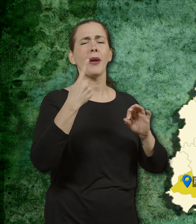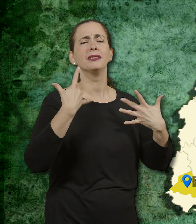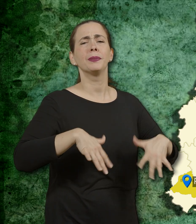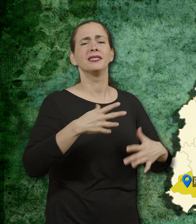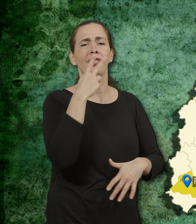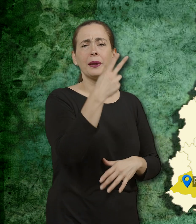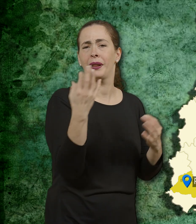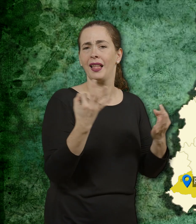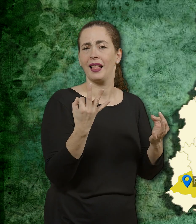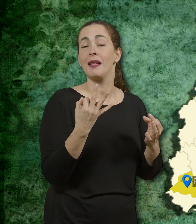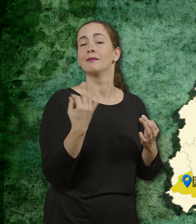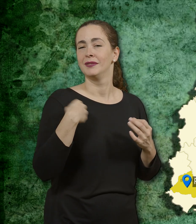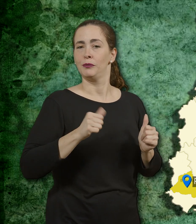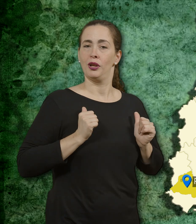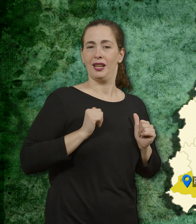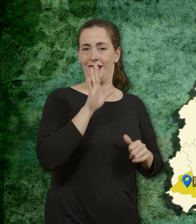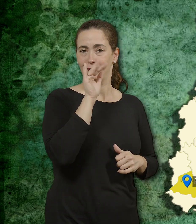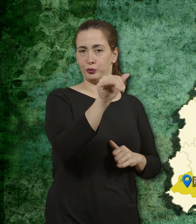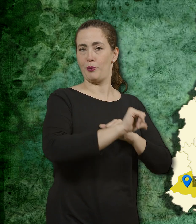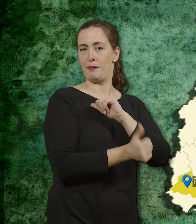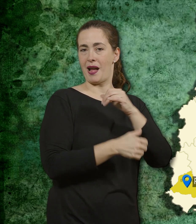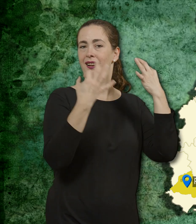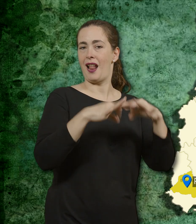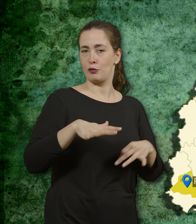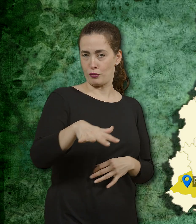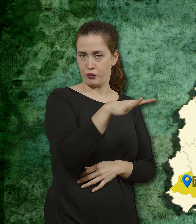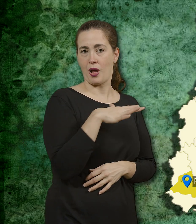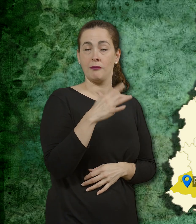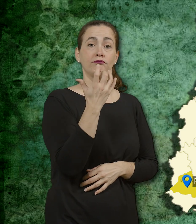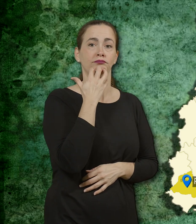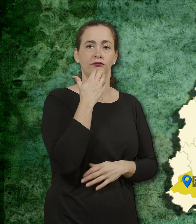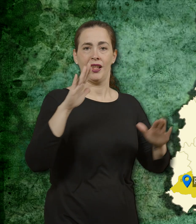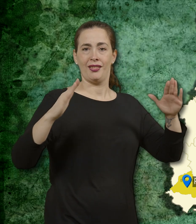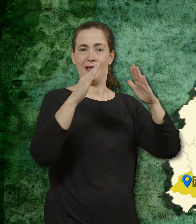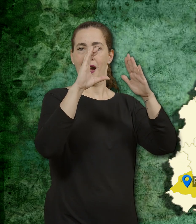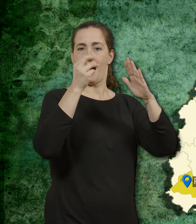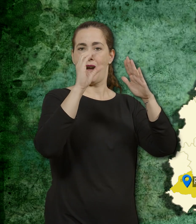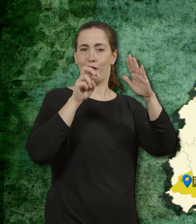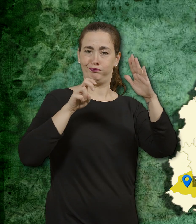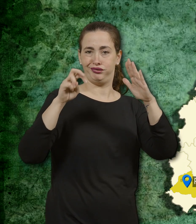Imprescindibles: Fer una excursió al Parc Natural dels Ports, com ara pujar al cim del Caro.